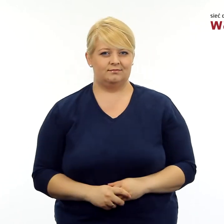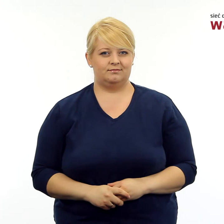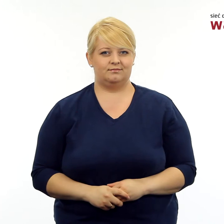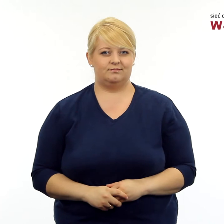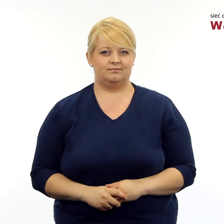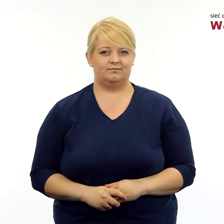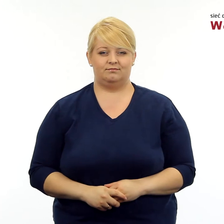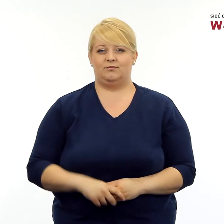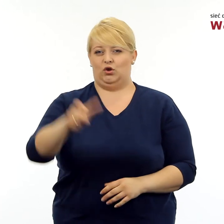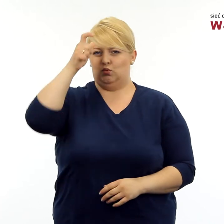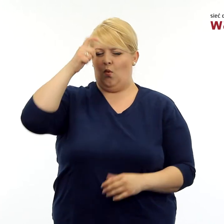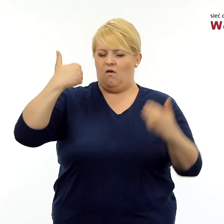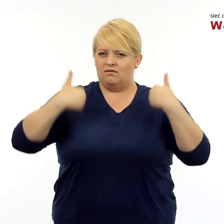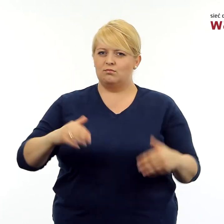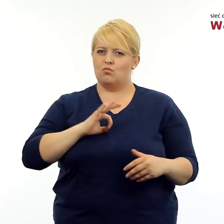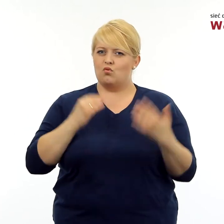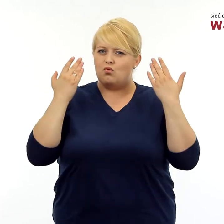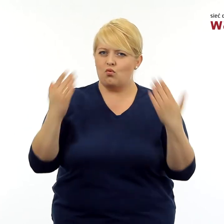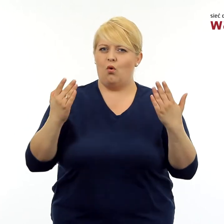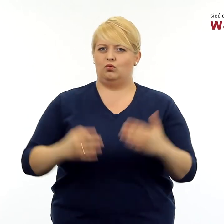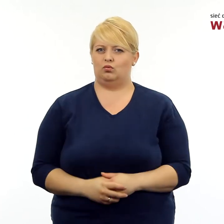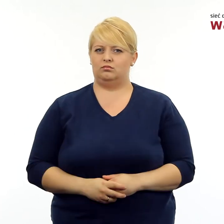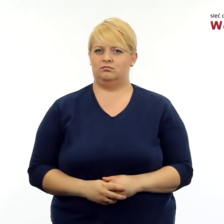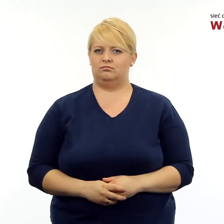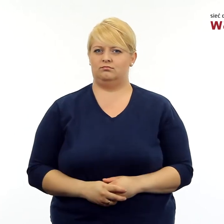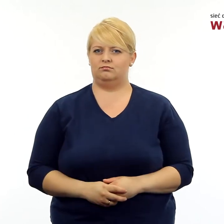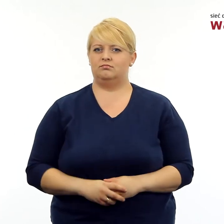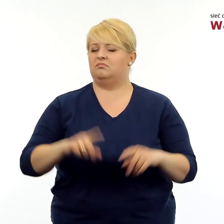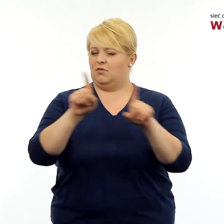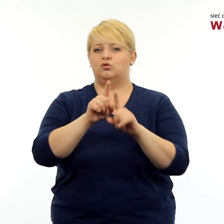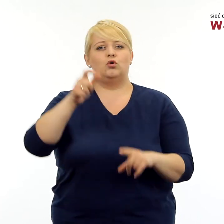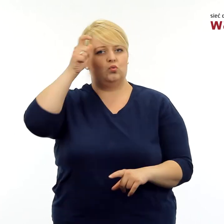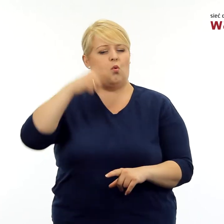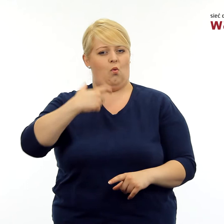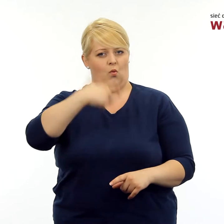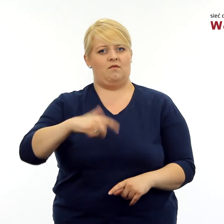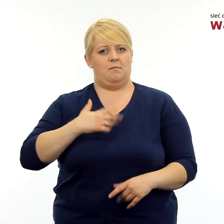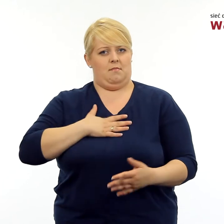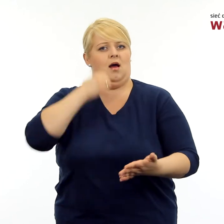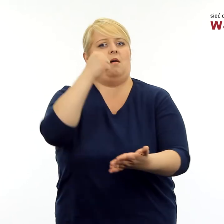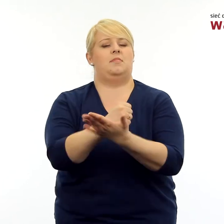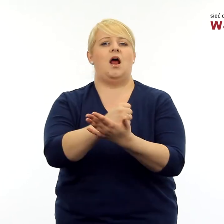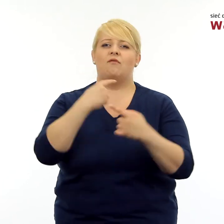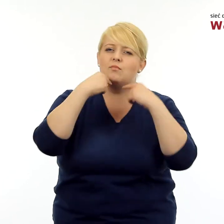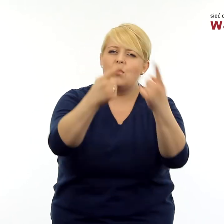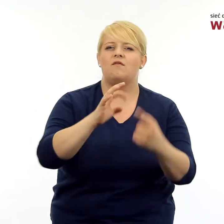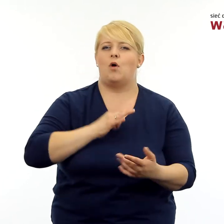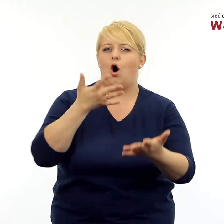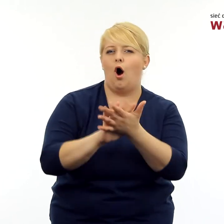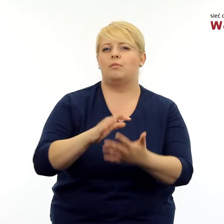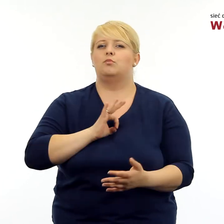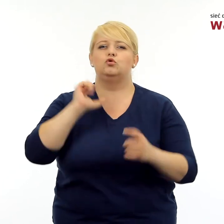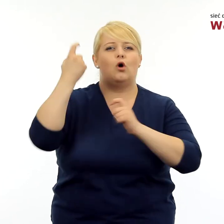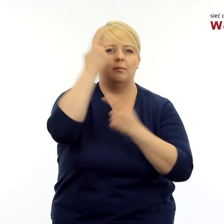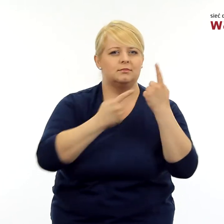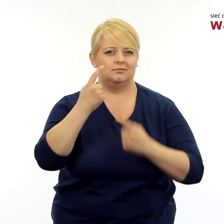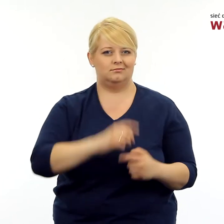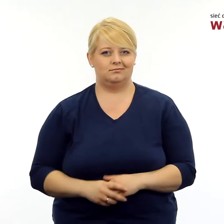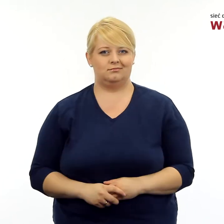które chroni ludzką godność, daje wolność wyrażania opinii